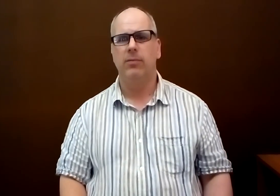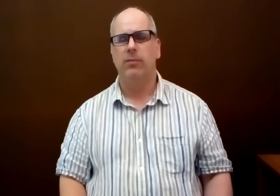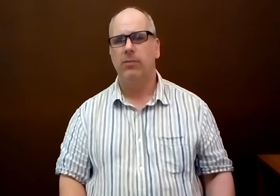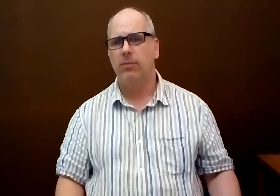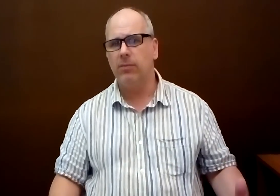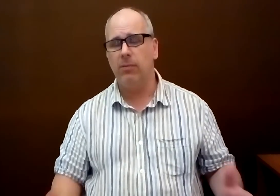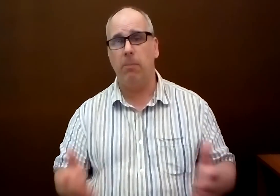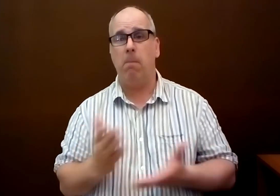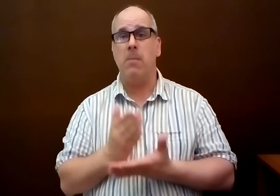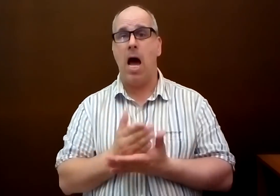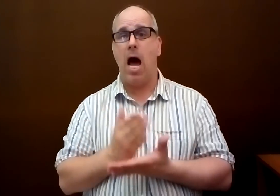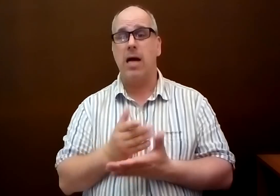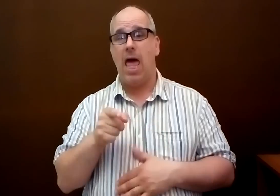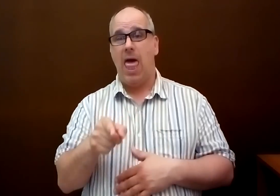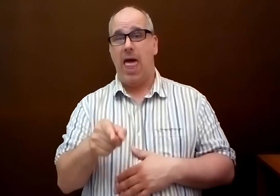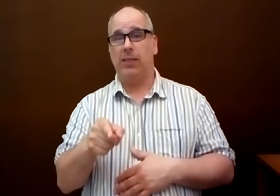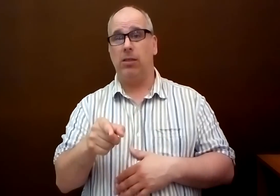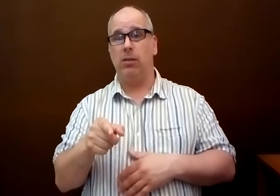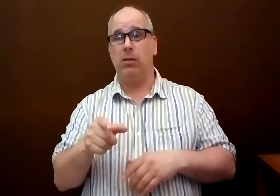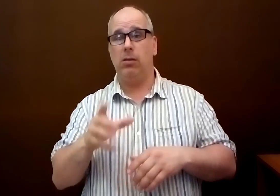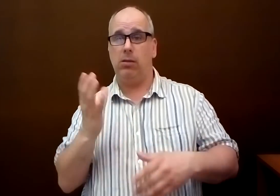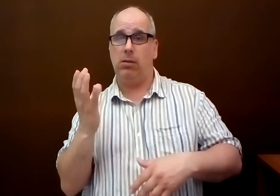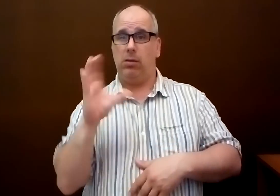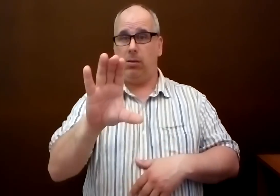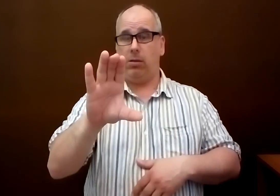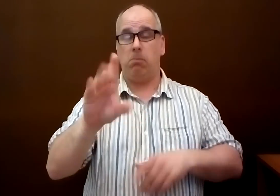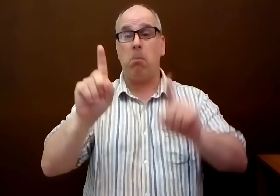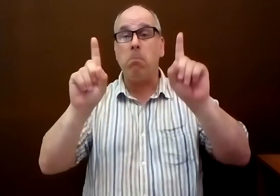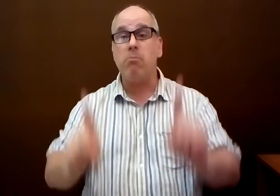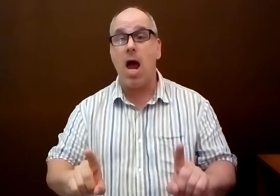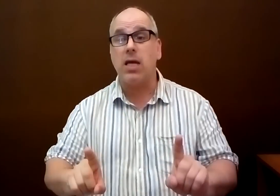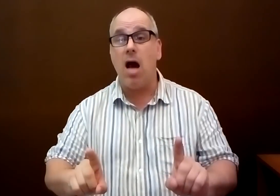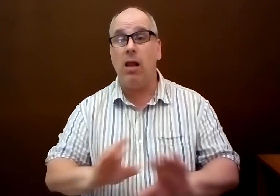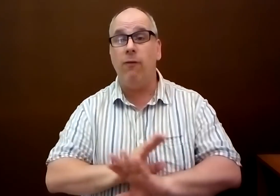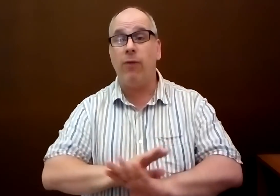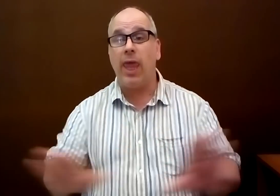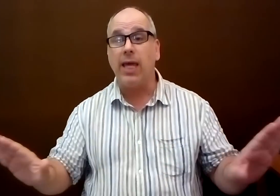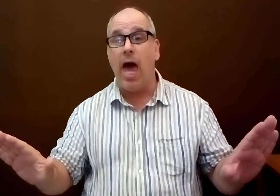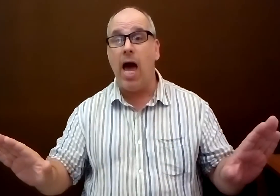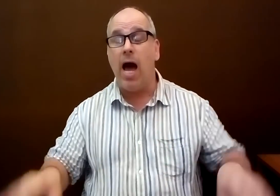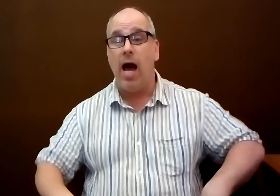Már ez a téma sajnos végérvényesen meg is állt!